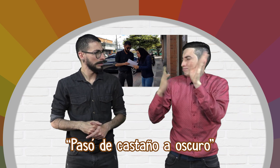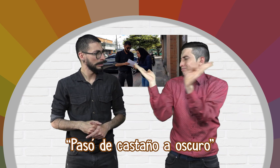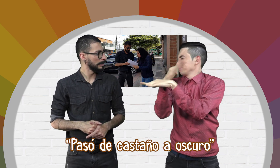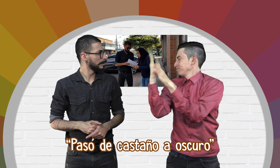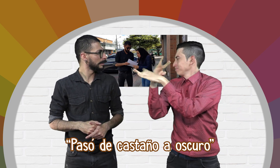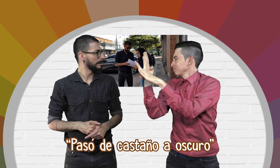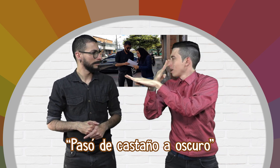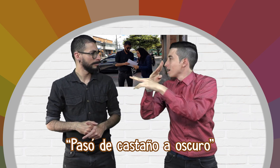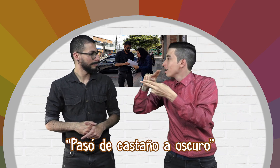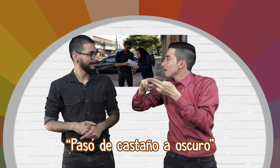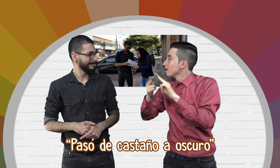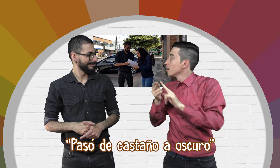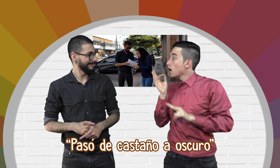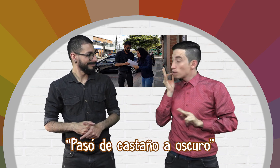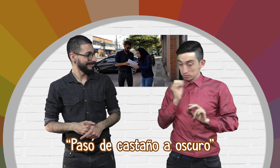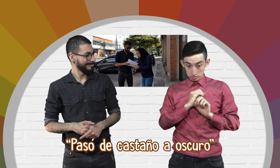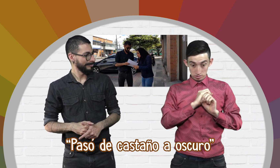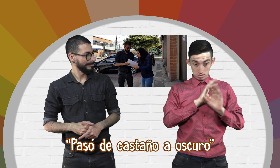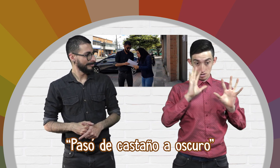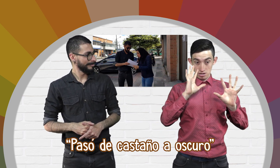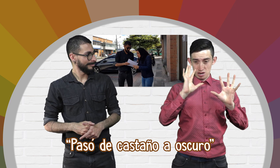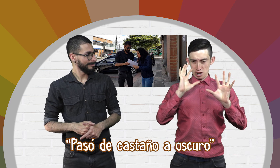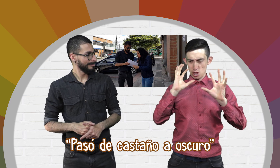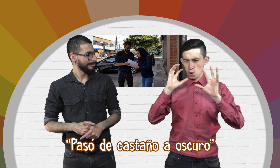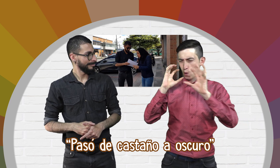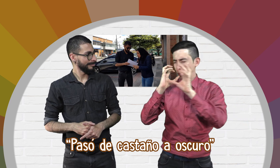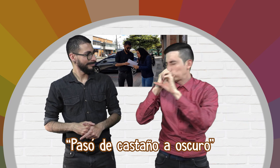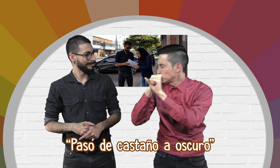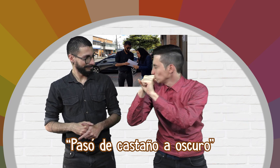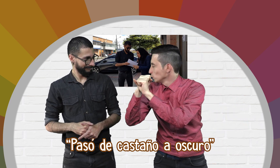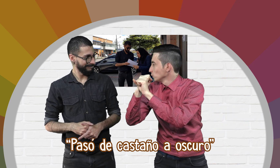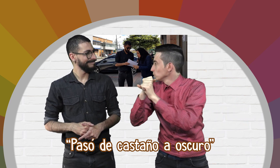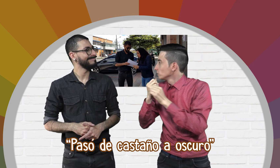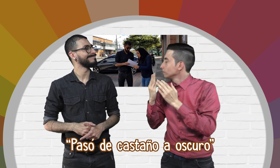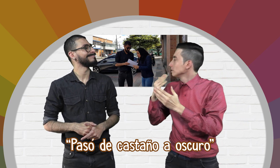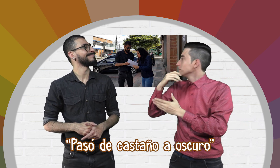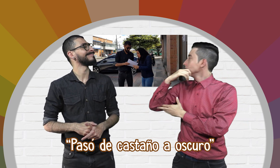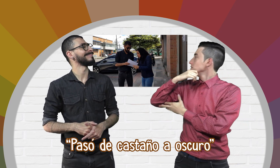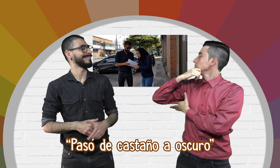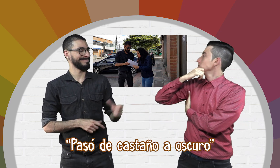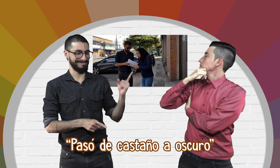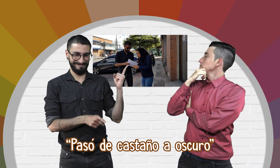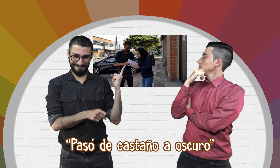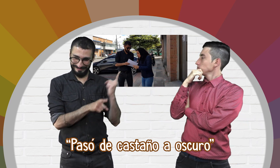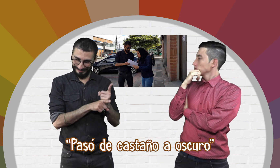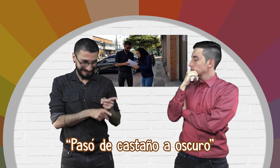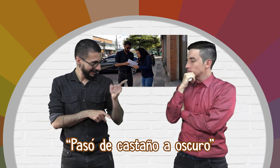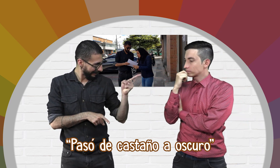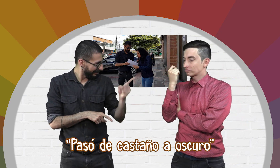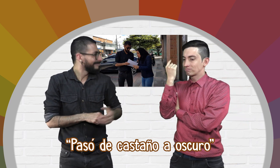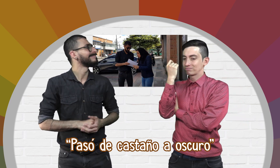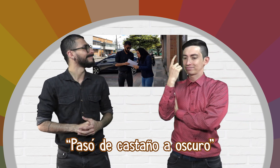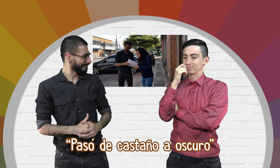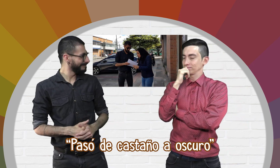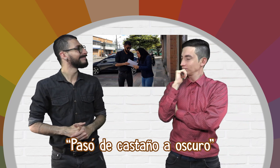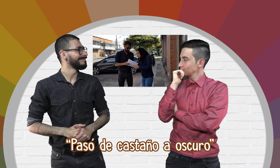Esto equivale a que la situación “pasó de castaño a oscuro”. Es tal como lo dices. - Lo entiendo.